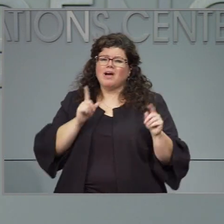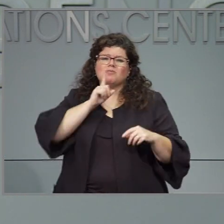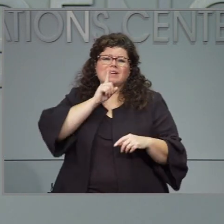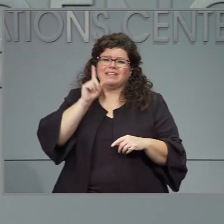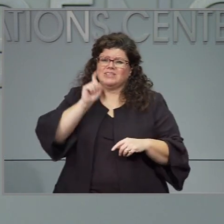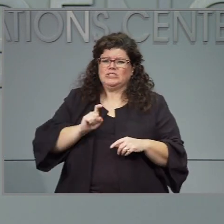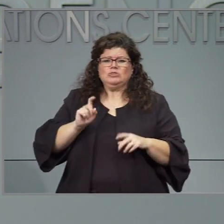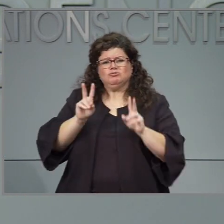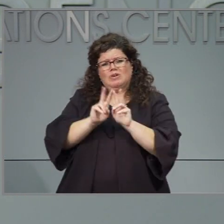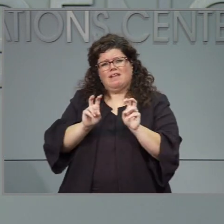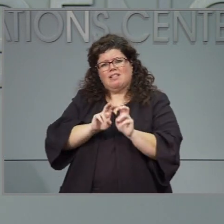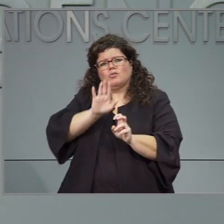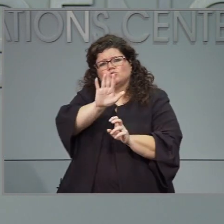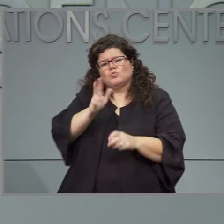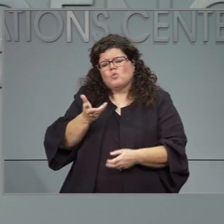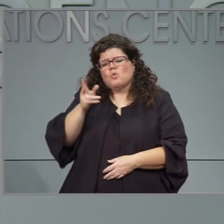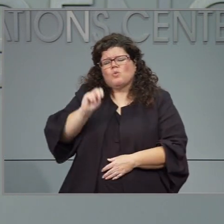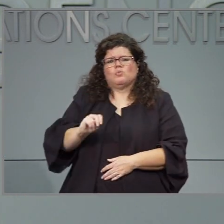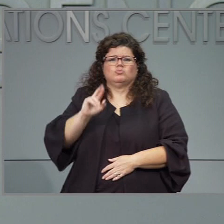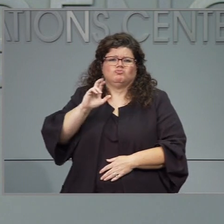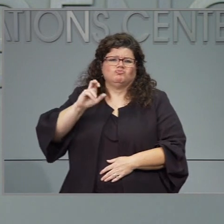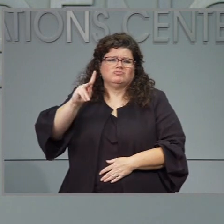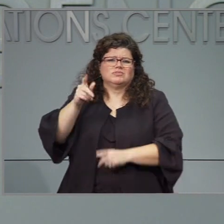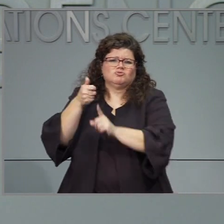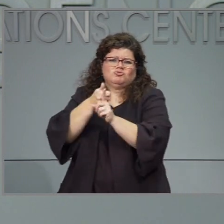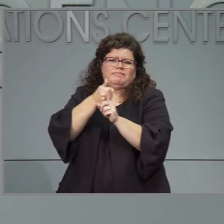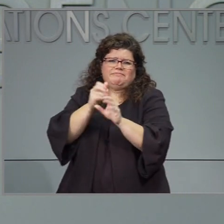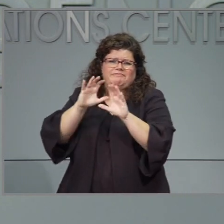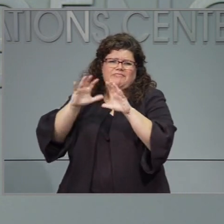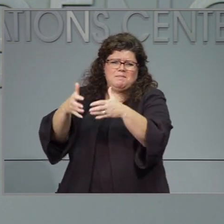Quienes es necesario evaluar su propio sisco como familia y